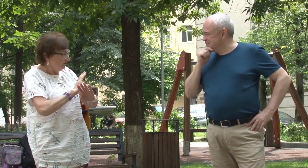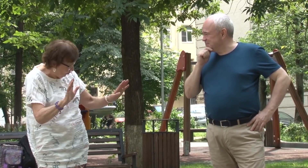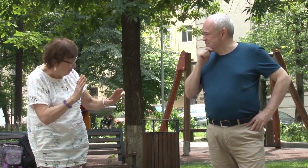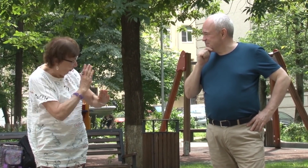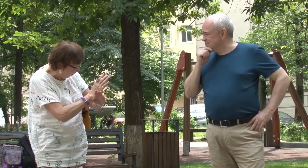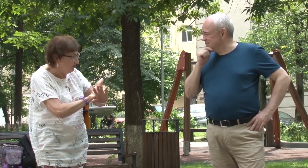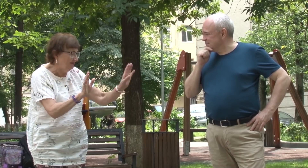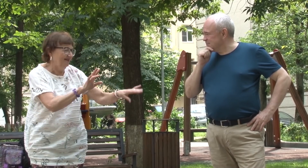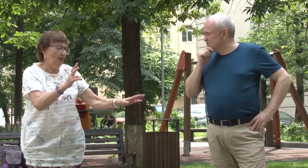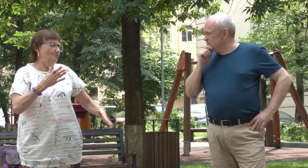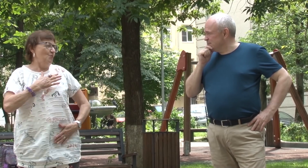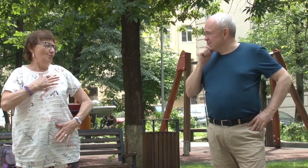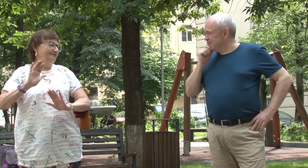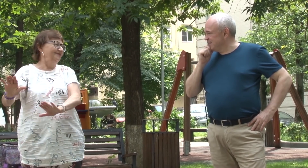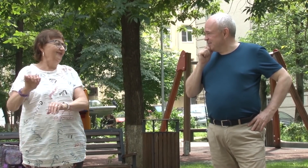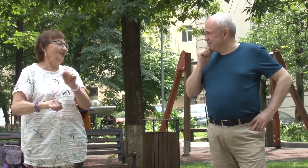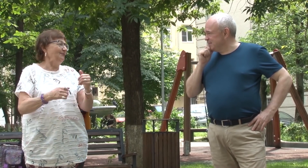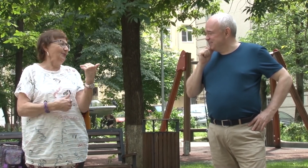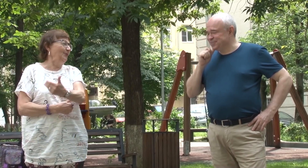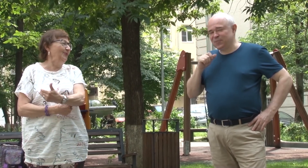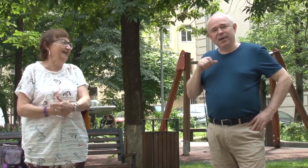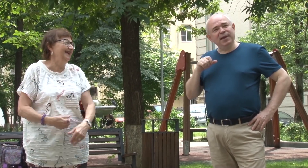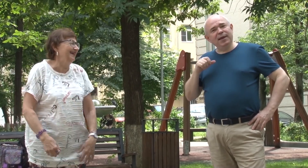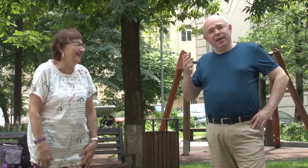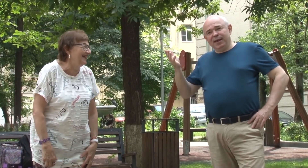Потом спросила: «Еще будешь? Нет? Тогда он мой, и всё!».